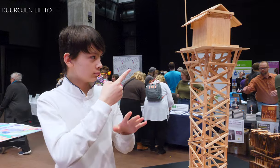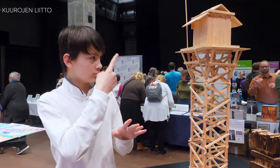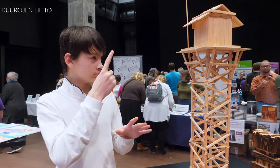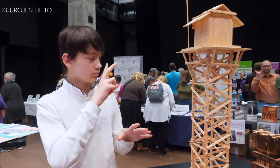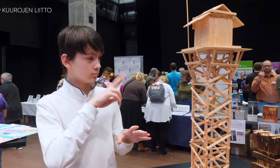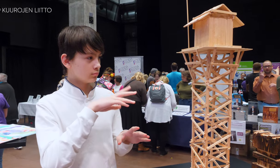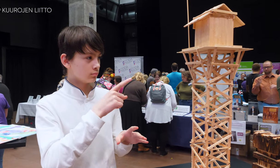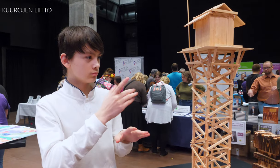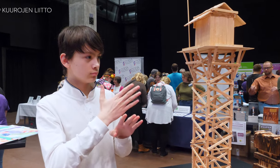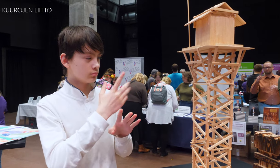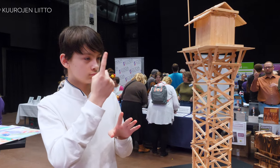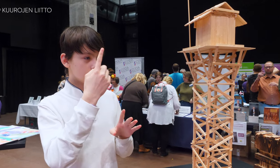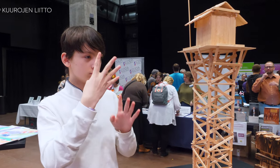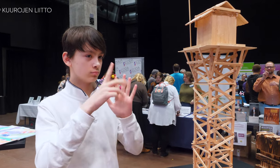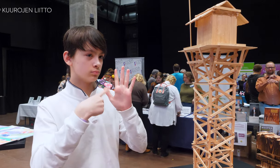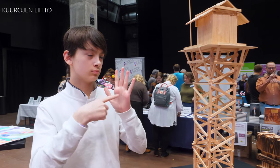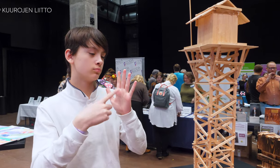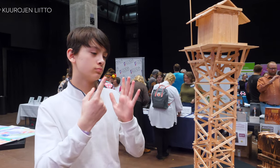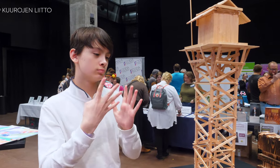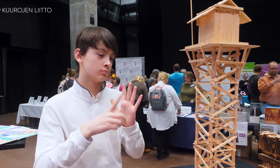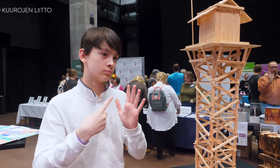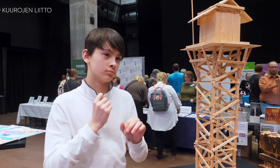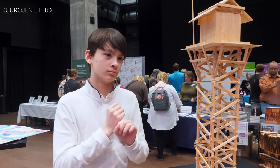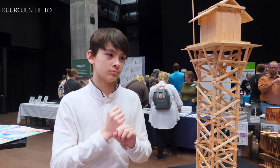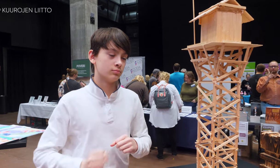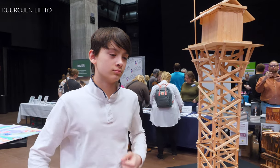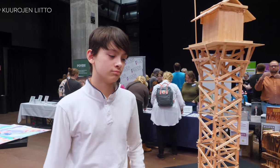Aikaa meni arviolta 14 tuntia.